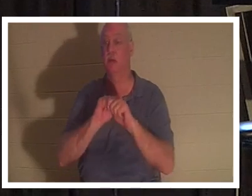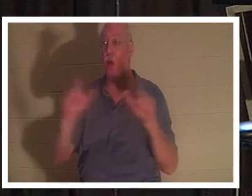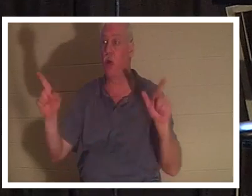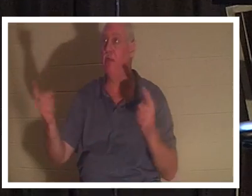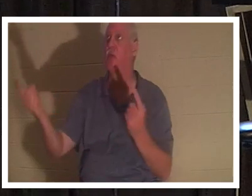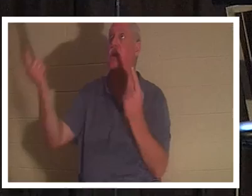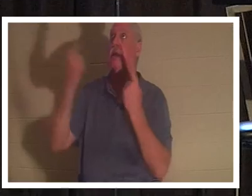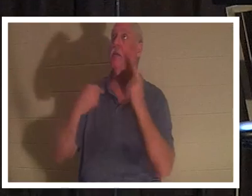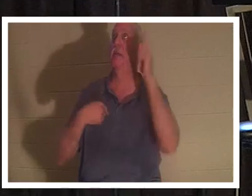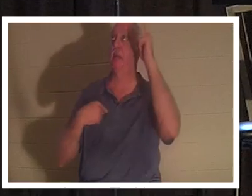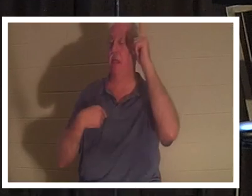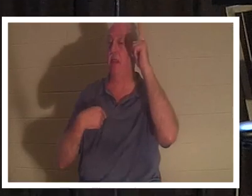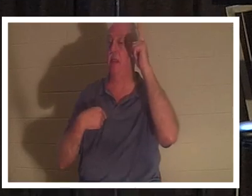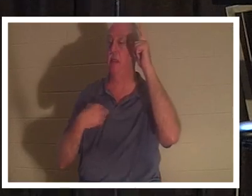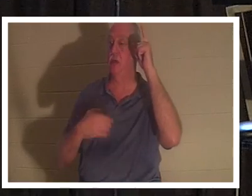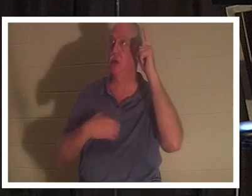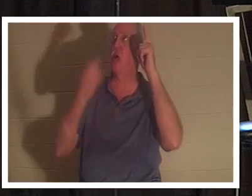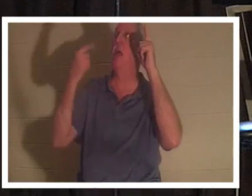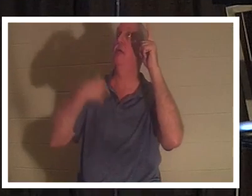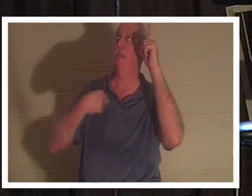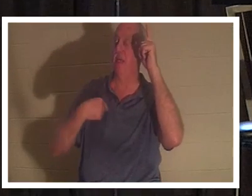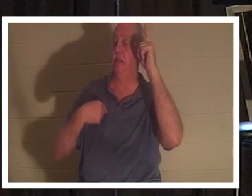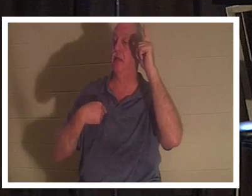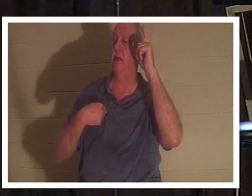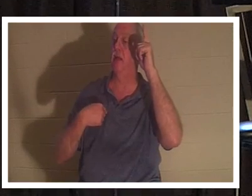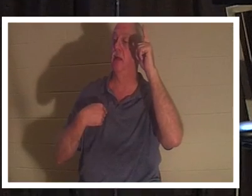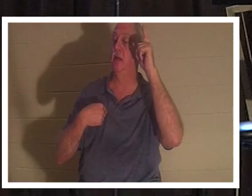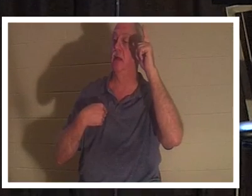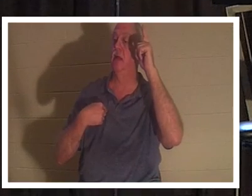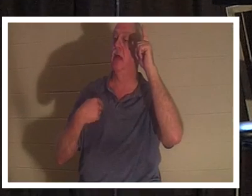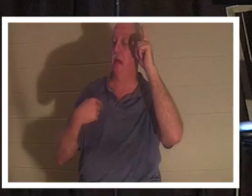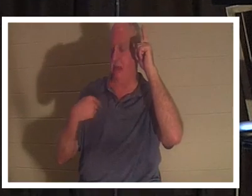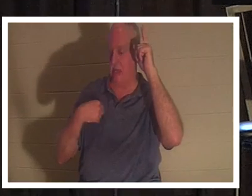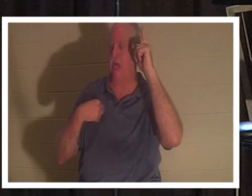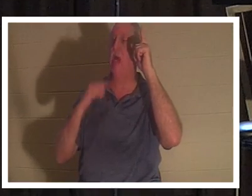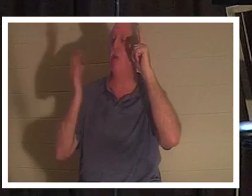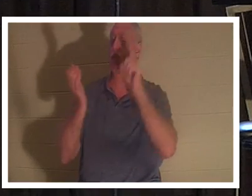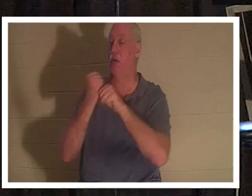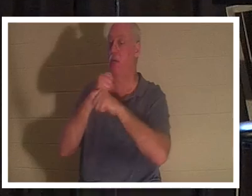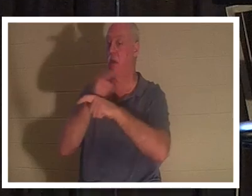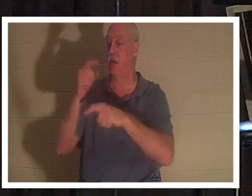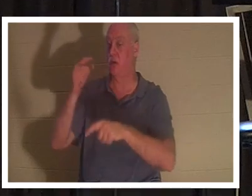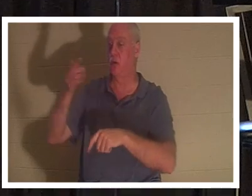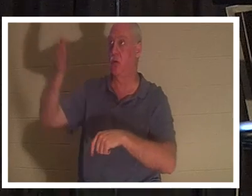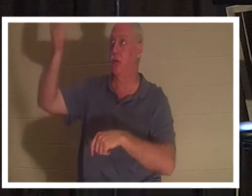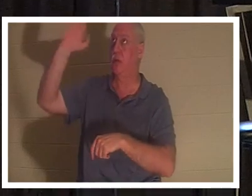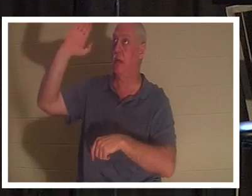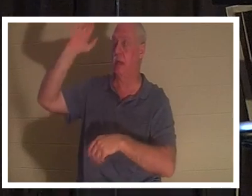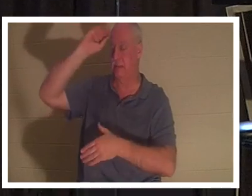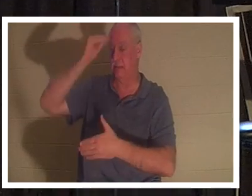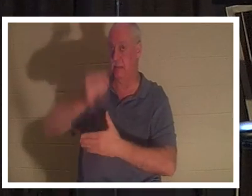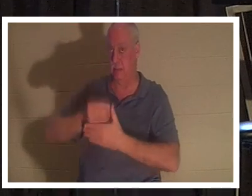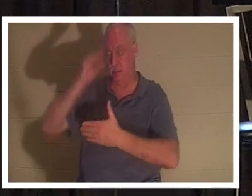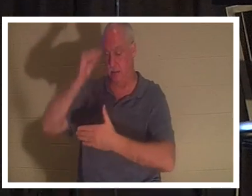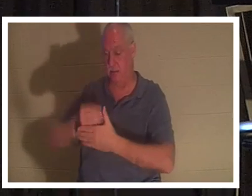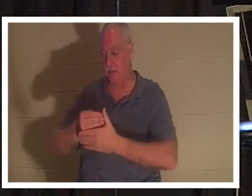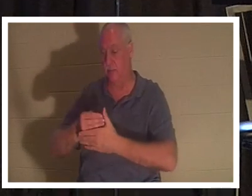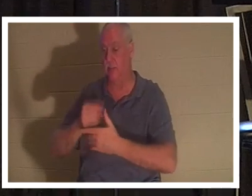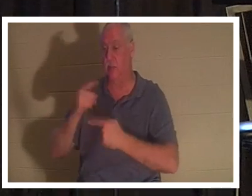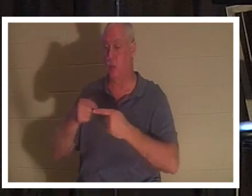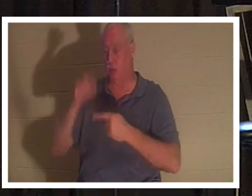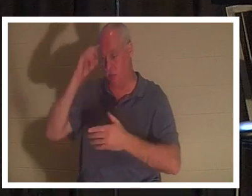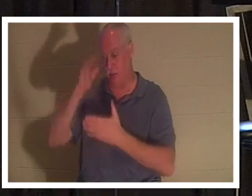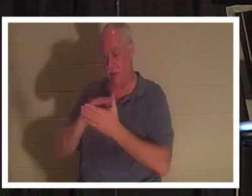взывайте ко Мне, Я сделаю вас сынами Божьими». Когда вы верите во Христа, это завершенная